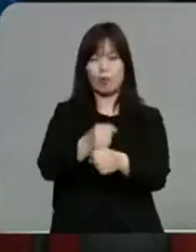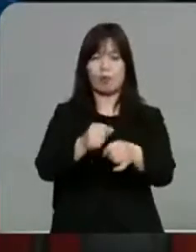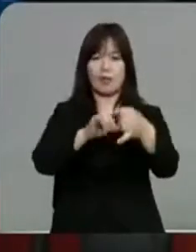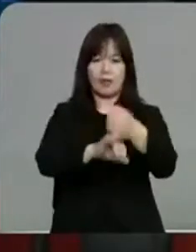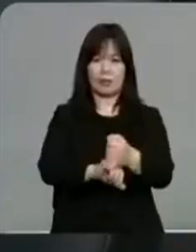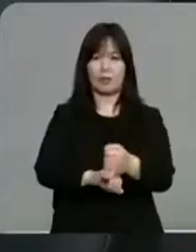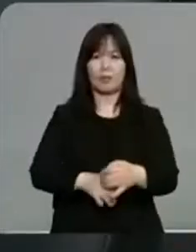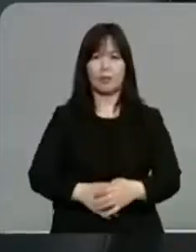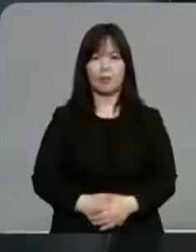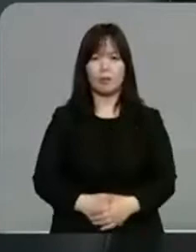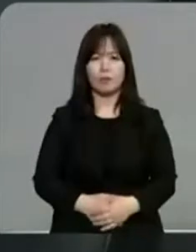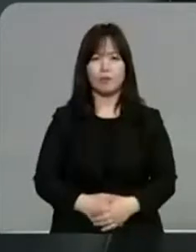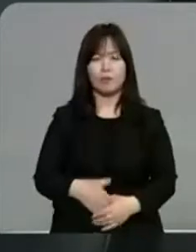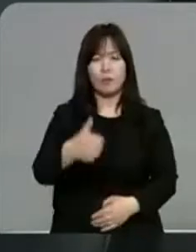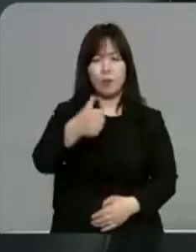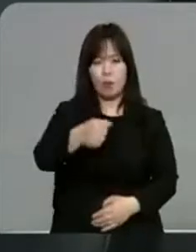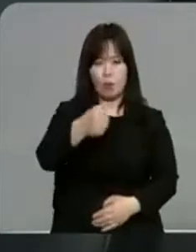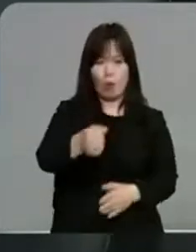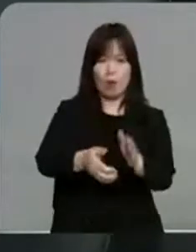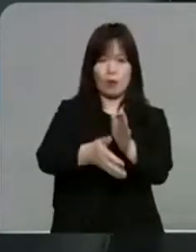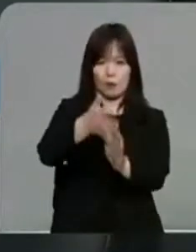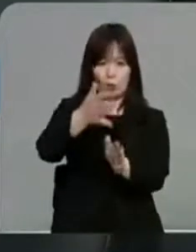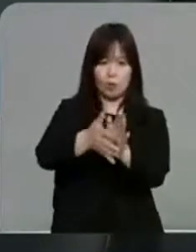이돈승/전 민주당 대선후보 선대위 조직본부 부본부장 : 5만 도시를